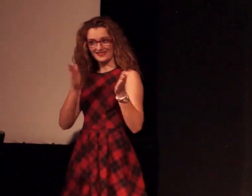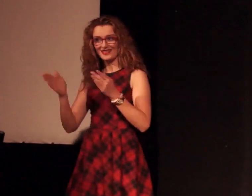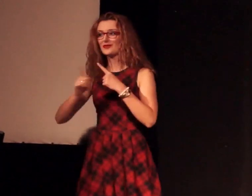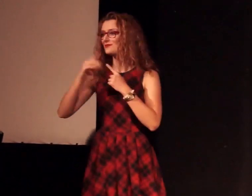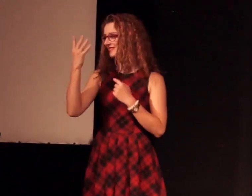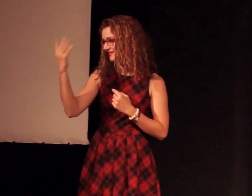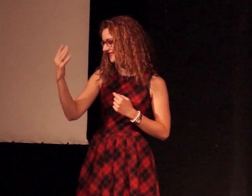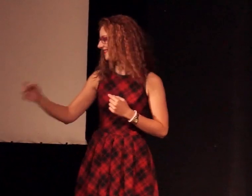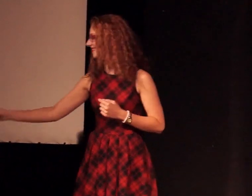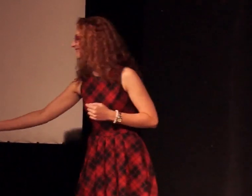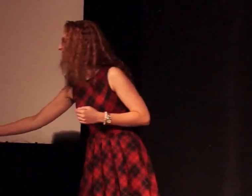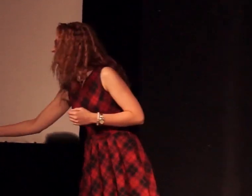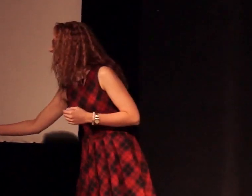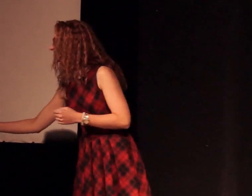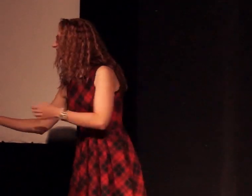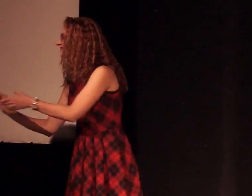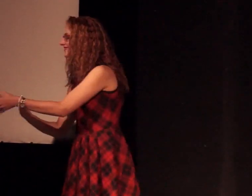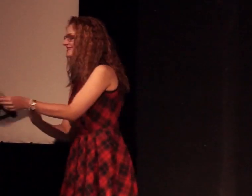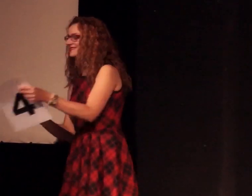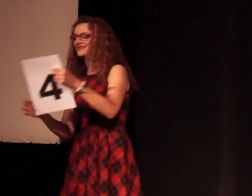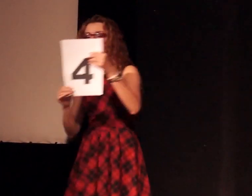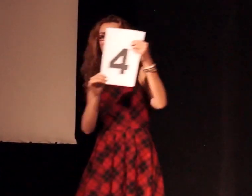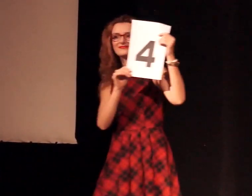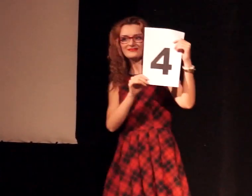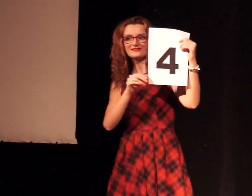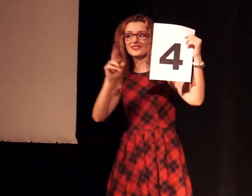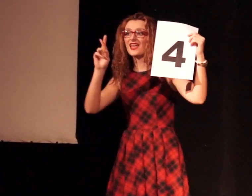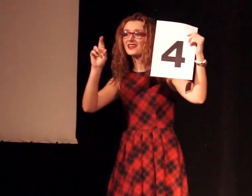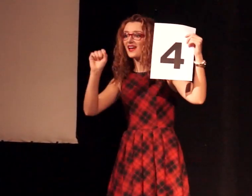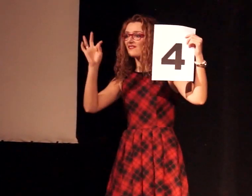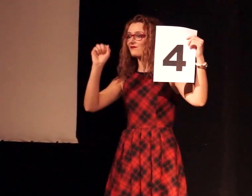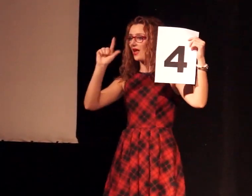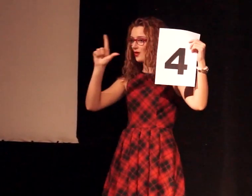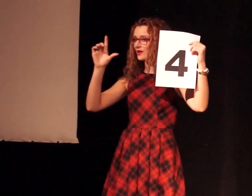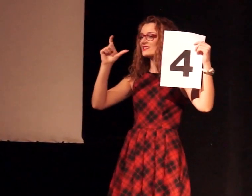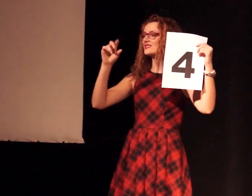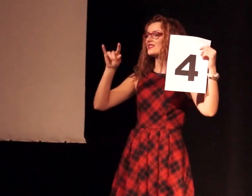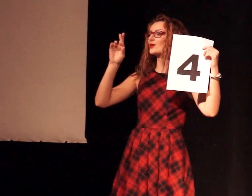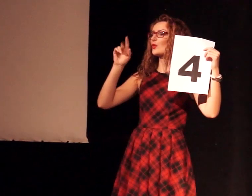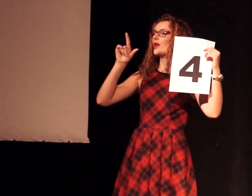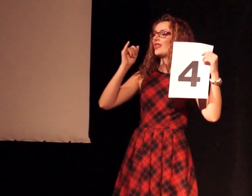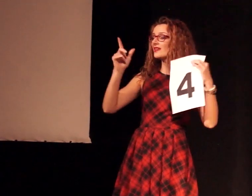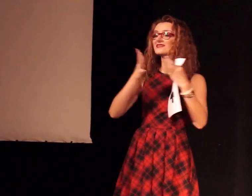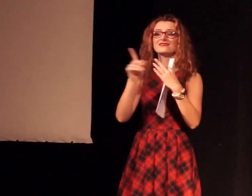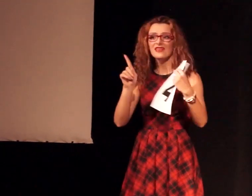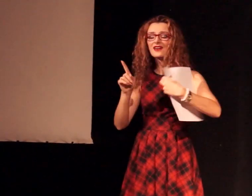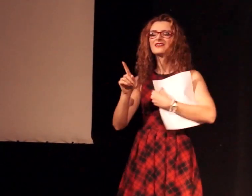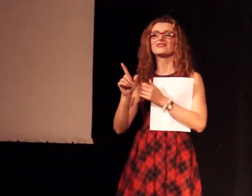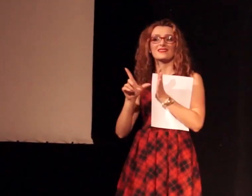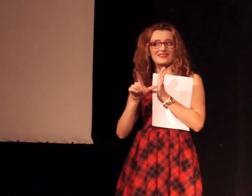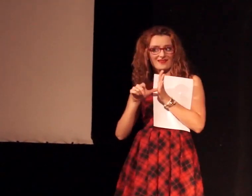Następny kandydat to Pan Rafał Cyrulik. Występuje z numerem cztery.